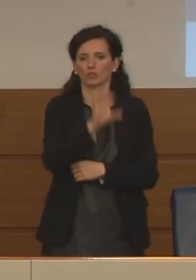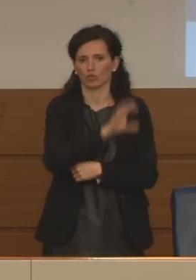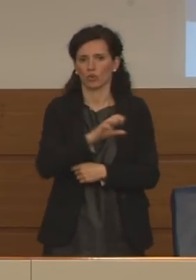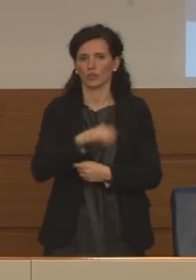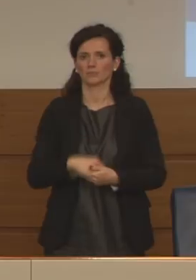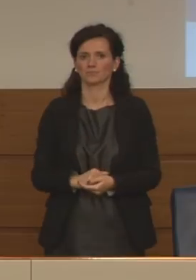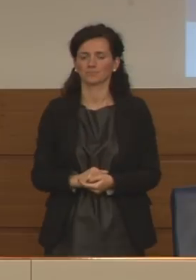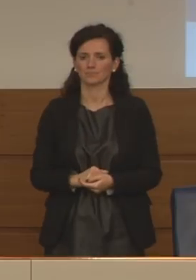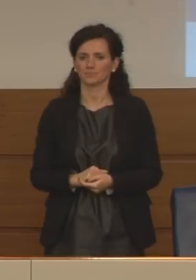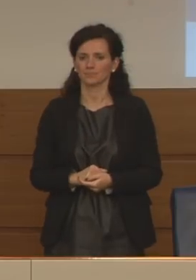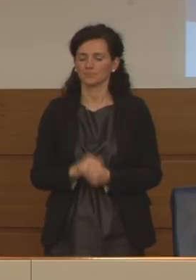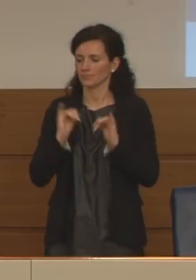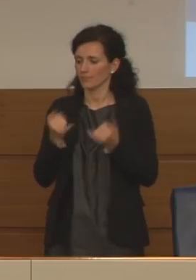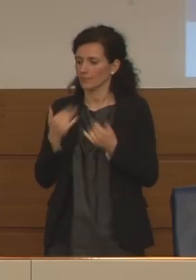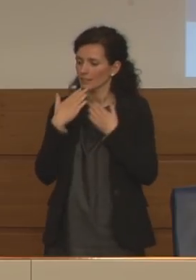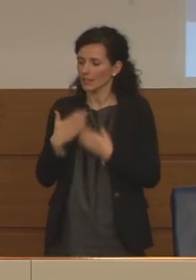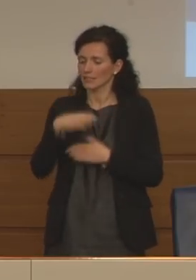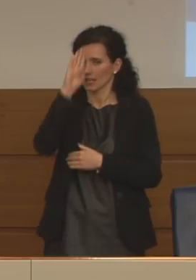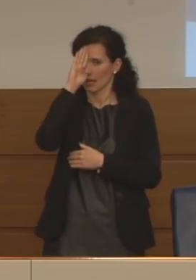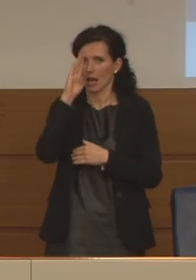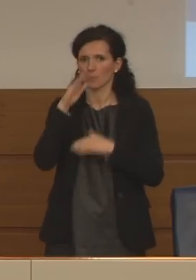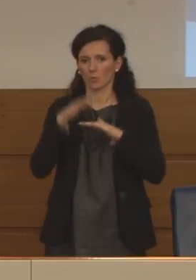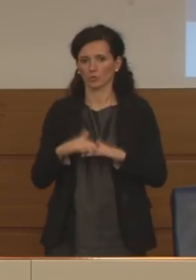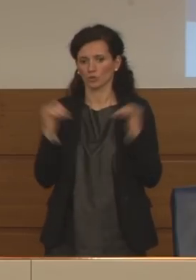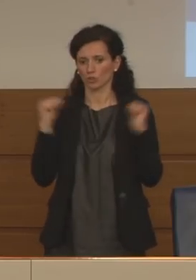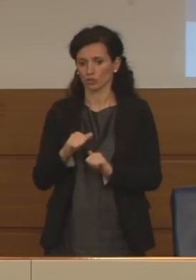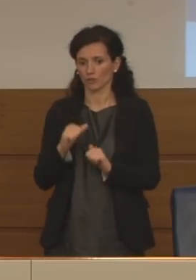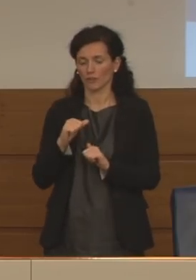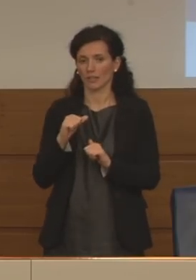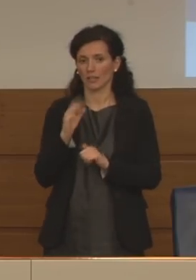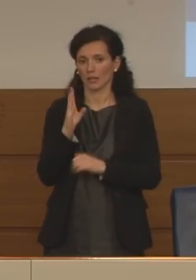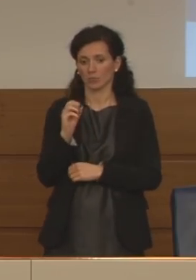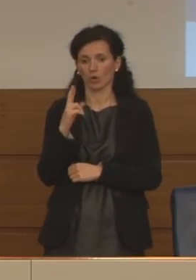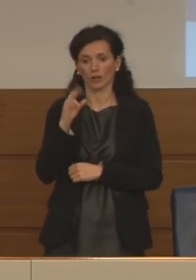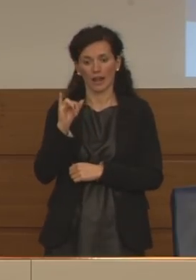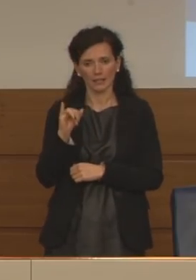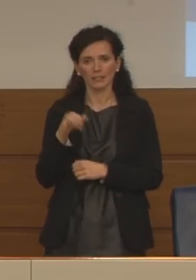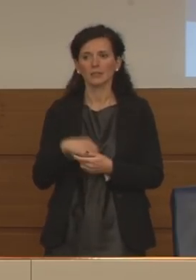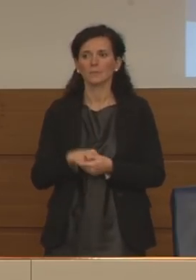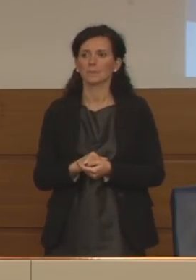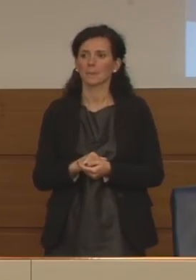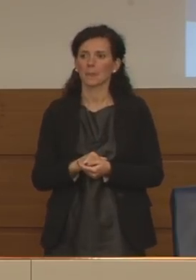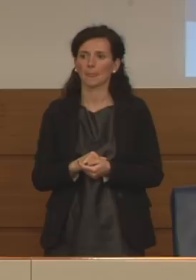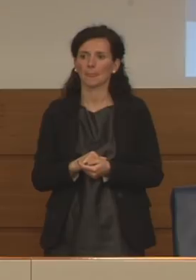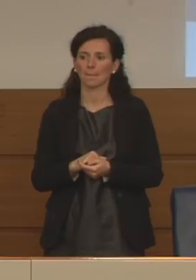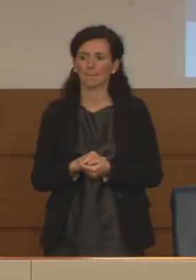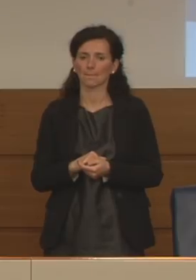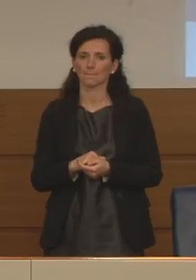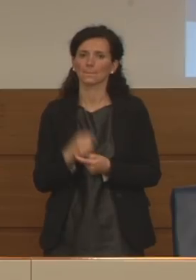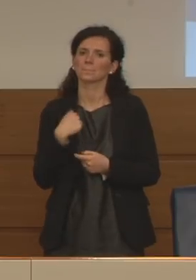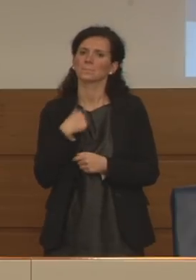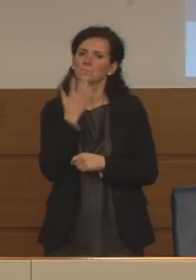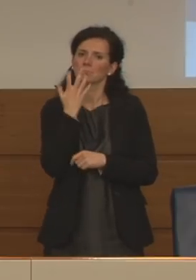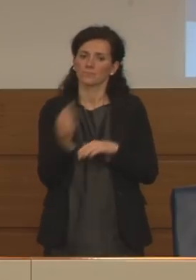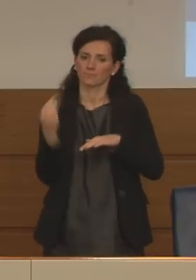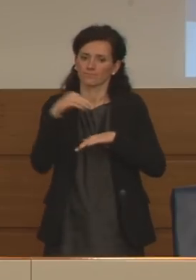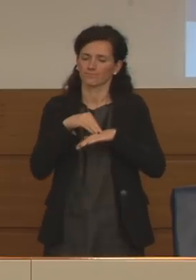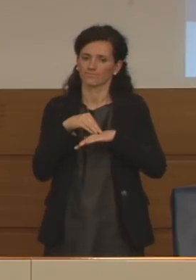Sì, grazie al Capo della Protezione Civile Borrelli. Voglio aggiungere due informazioni che sono